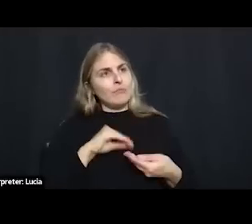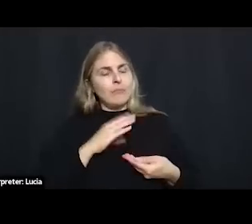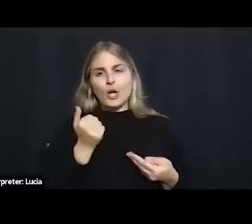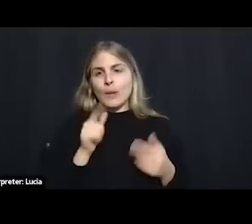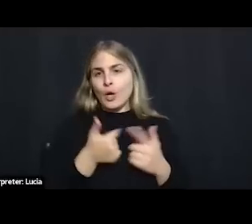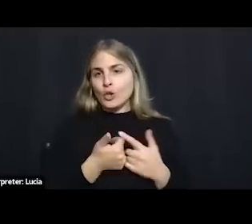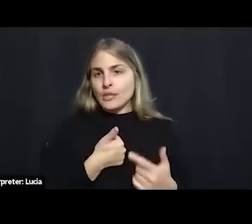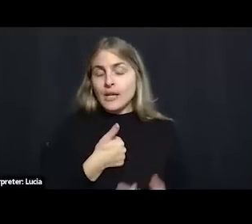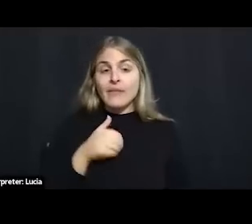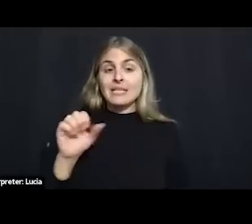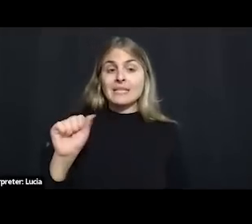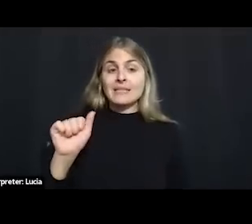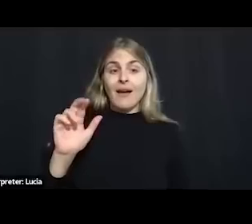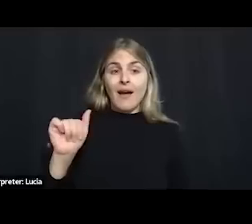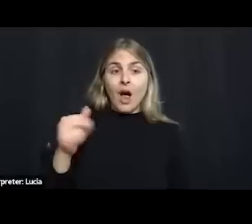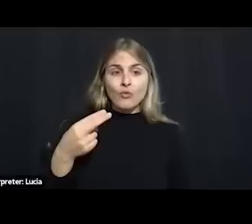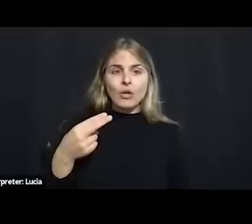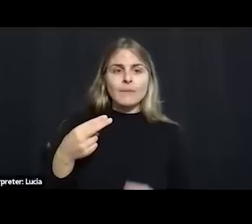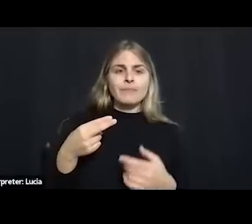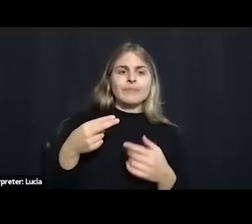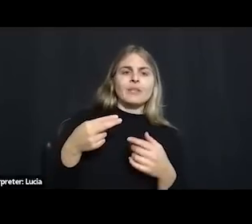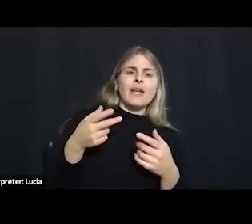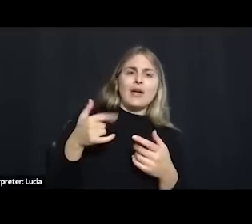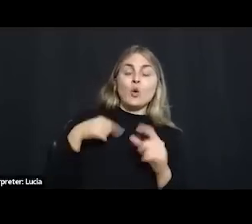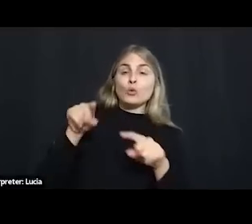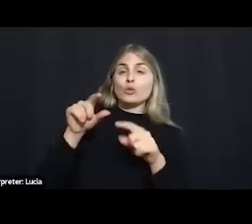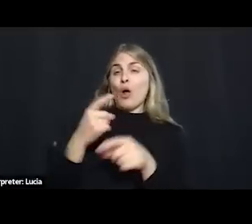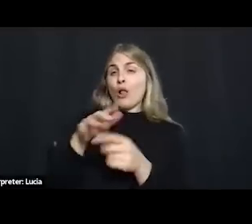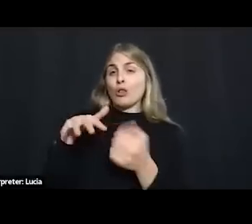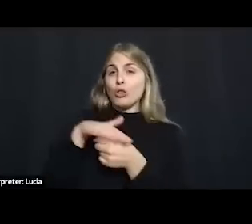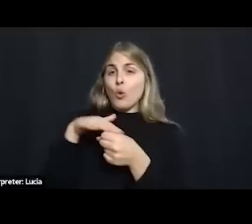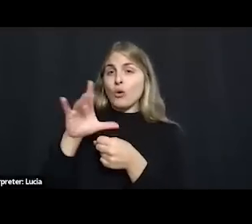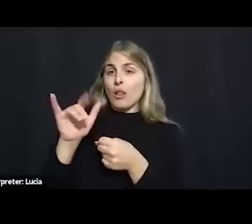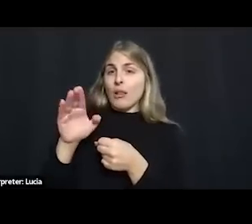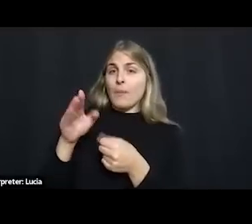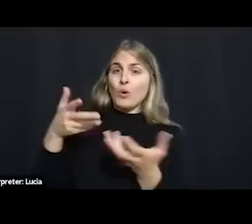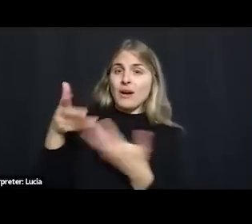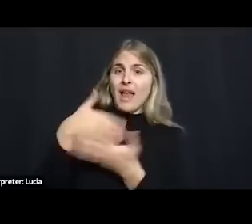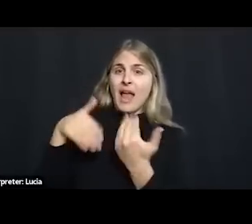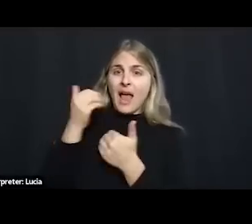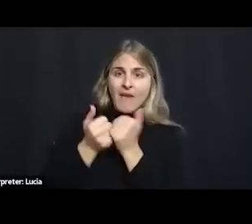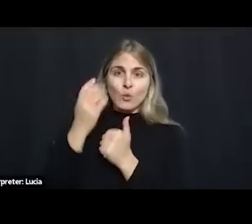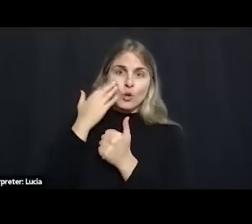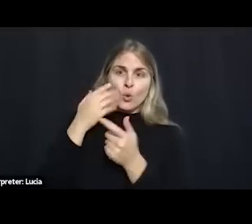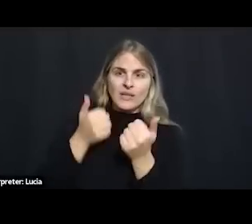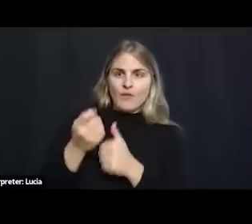Sahara hizo amigos en el club local de bolos en césped donde todos conocen a todos y saben lo que todos hacen. E incluso Sarah,